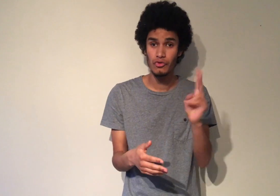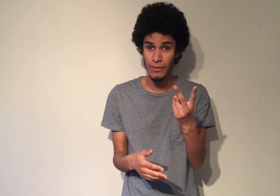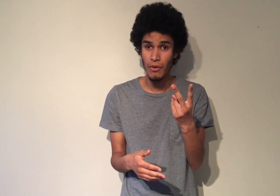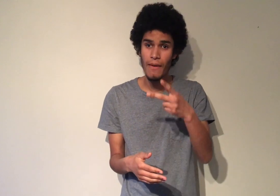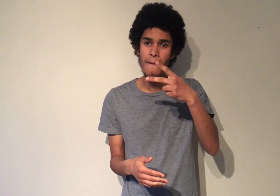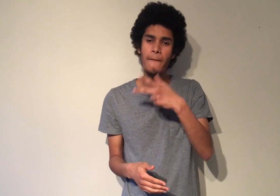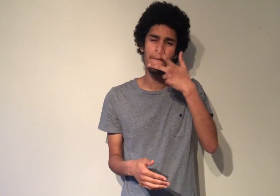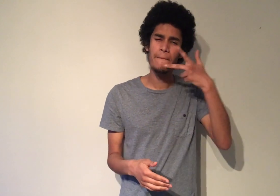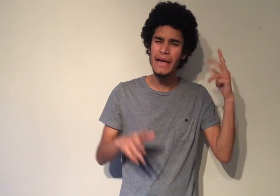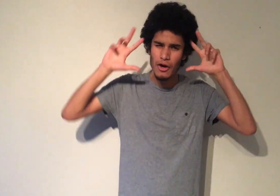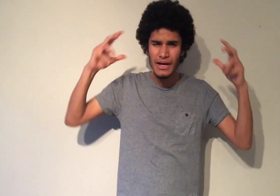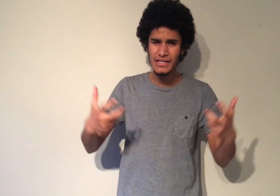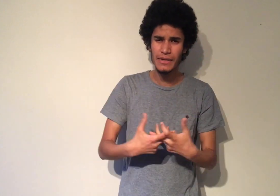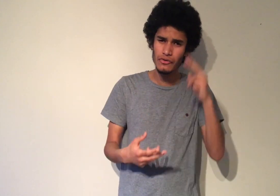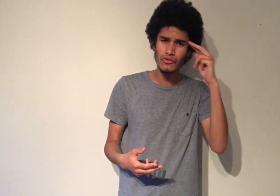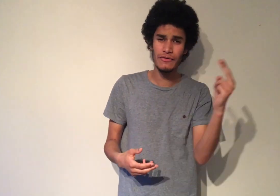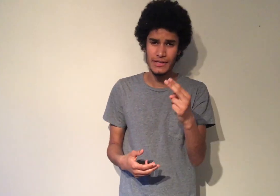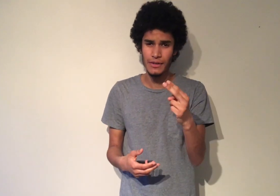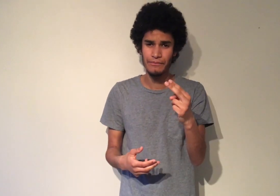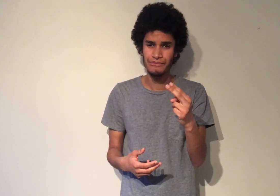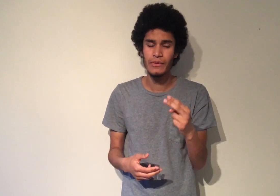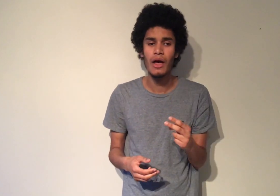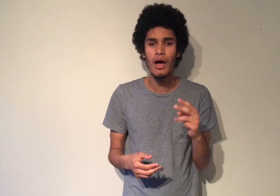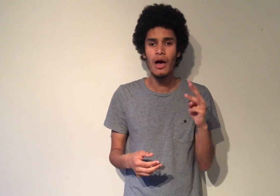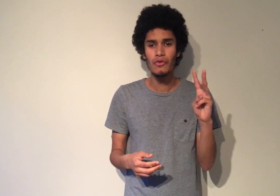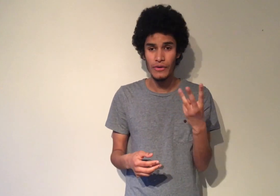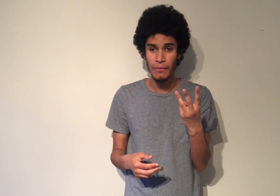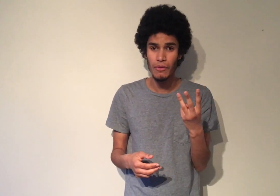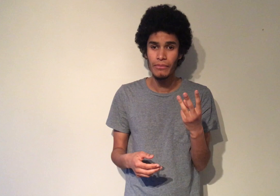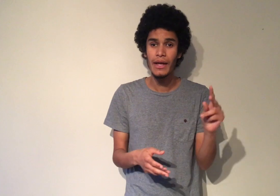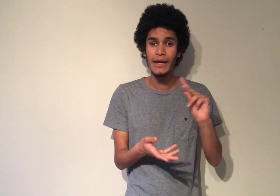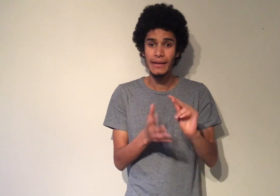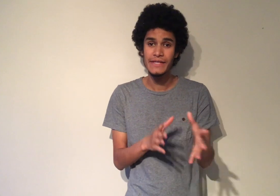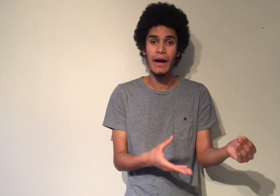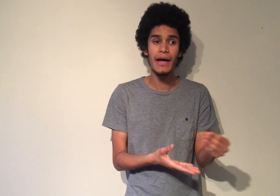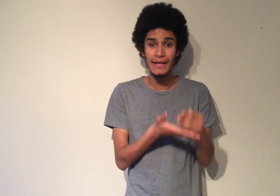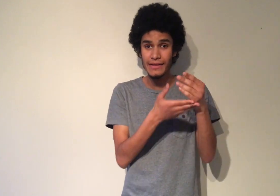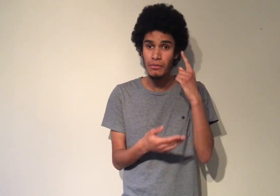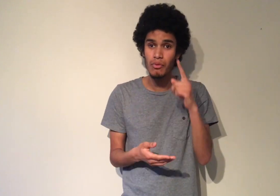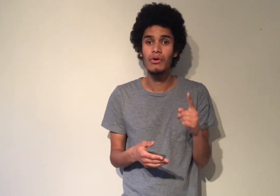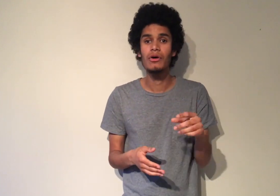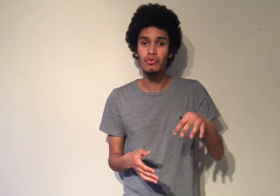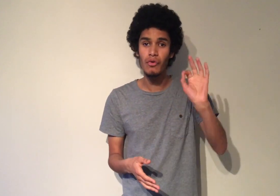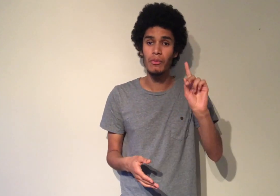deuxièmement cela a été ma meilleure expérience universitaire; et troisièmement, le Kap Signes m'a permis de trouver